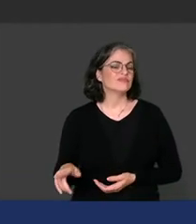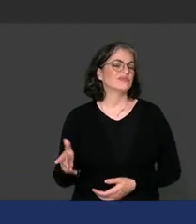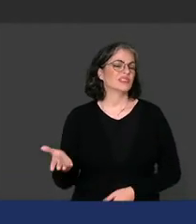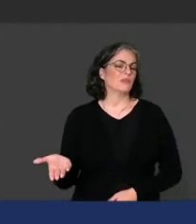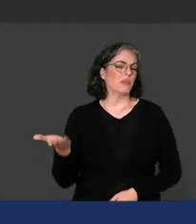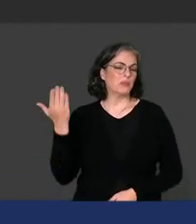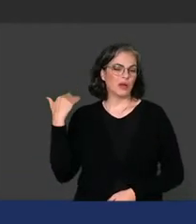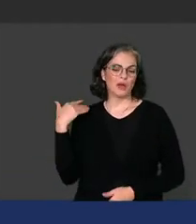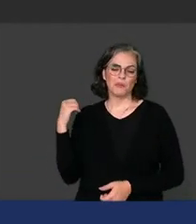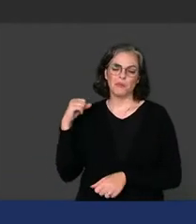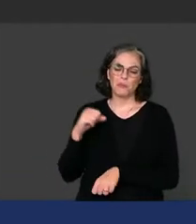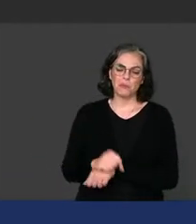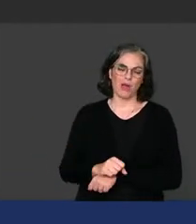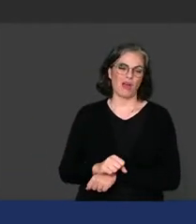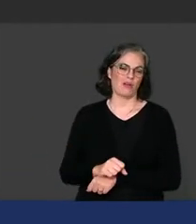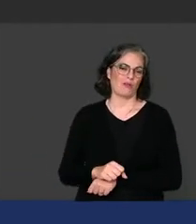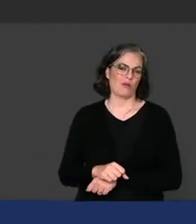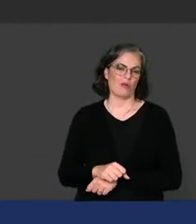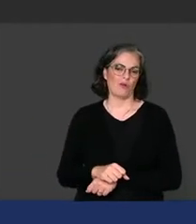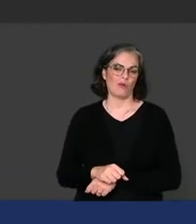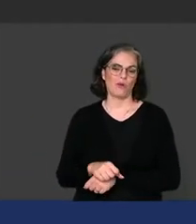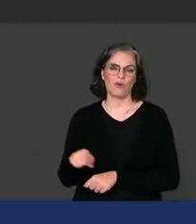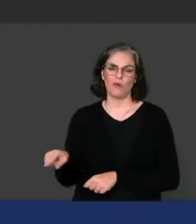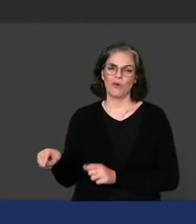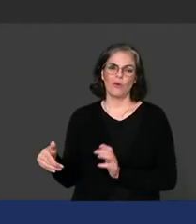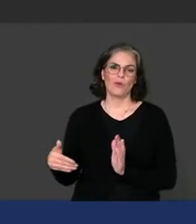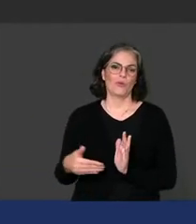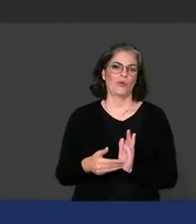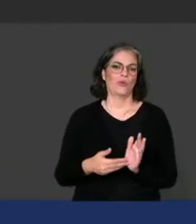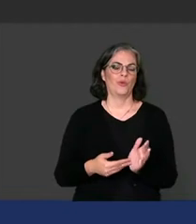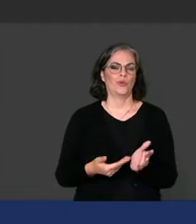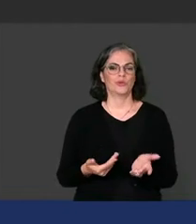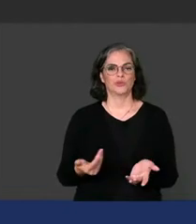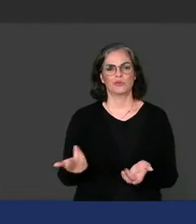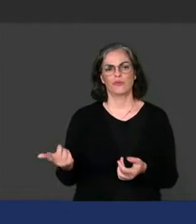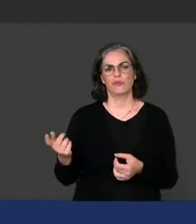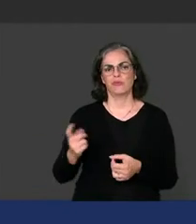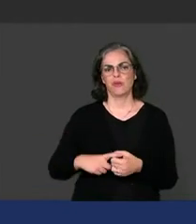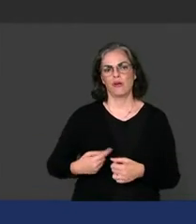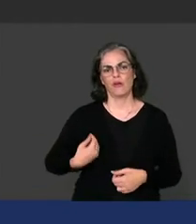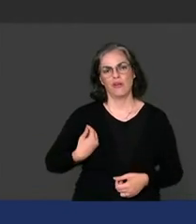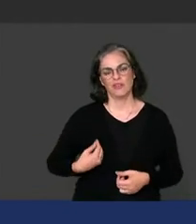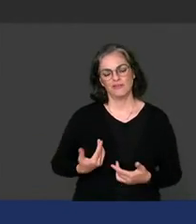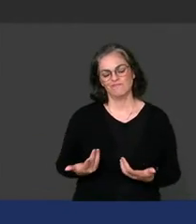DEVIDA EM FUNÇÃO DE TER SIDO OS PRIMEIROS SETORES QUE PARARAM DA PANDEMIA E CERTAMENTE ESTÃO SENDO OS ÚLTIMOS A VOTAR. ENTÃO É DE SUMA IMPORTÂNCIA QUE O